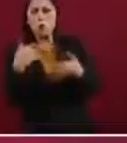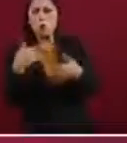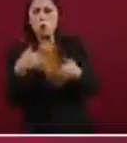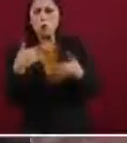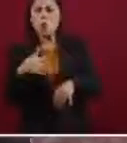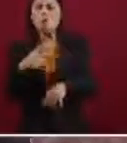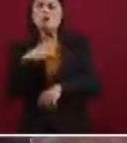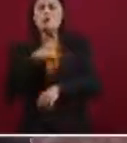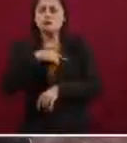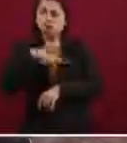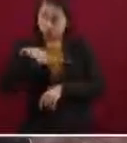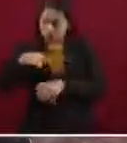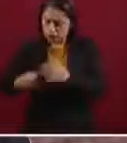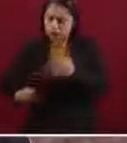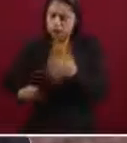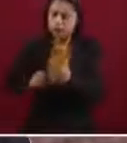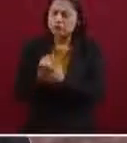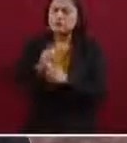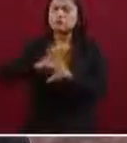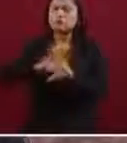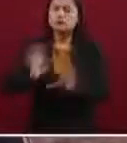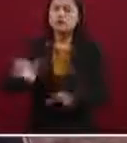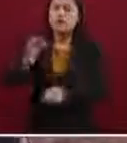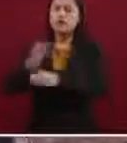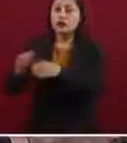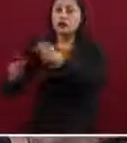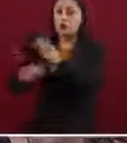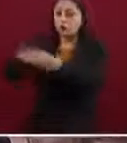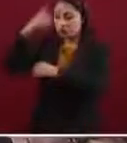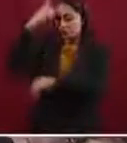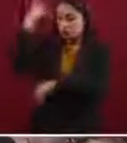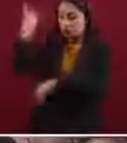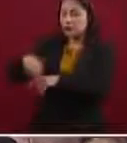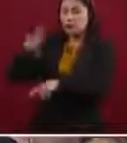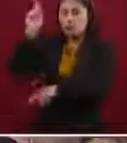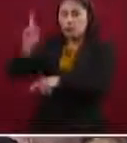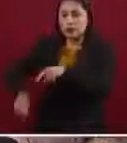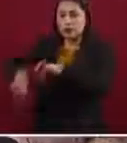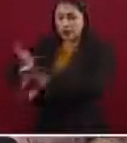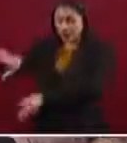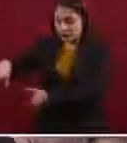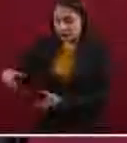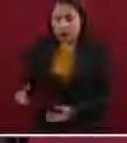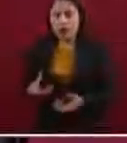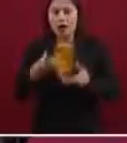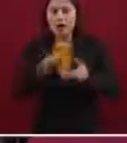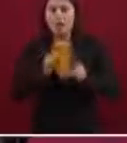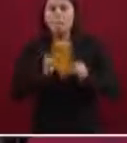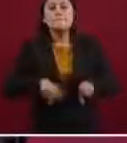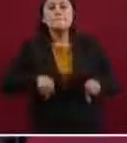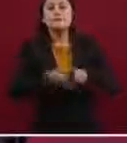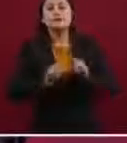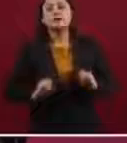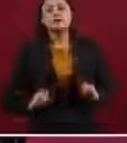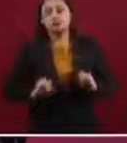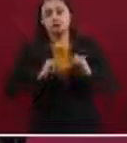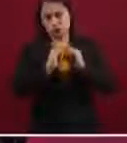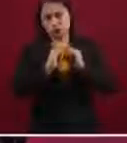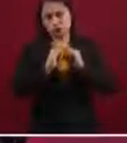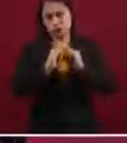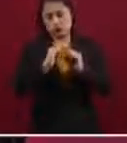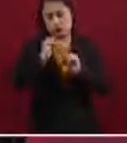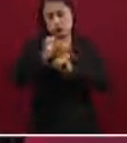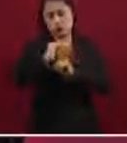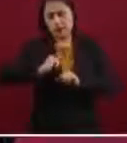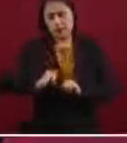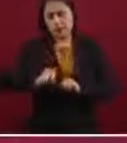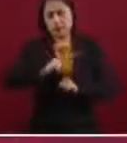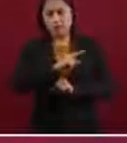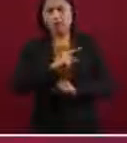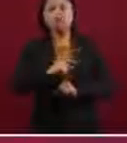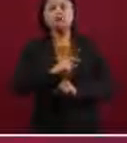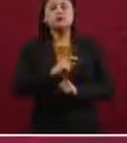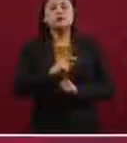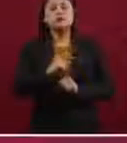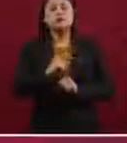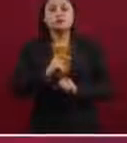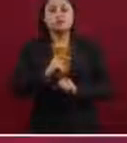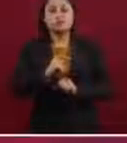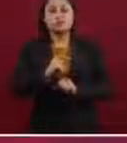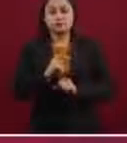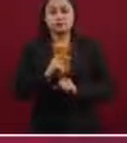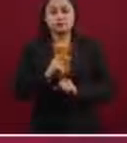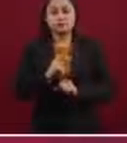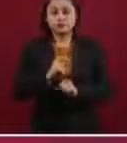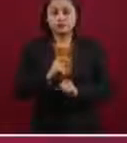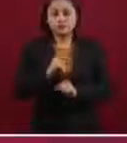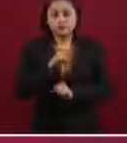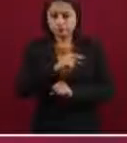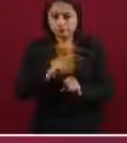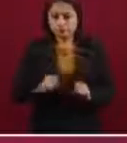lo confiscado lo va a entregar el Instituto para Devolver al Pueblo lo Robado, que además